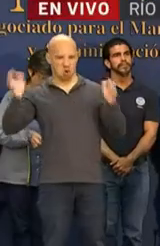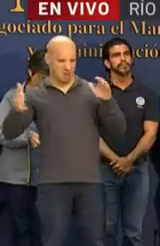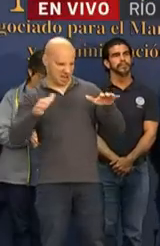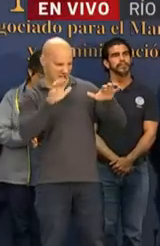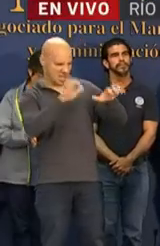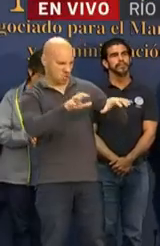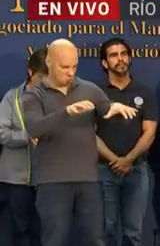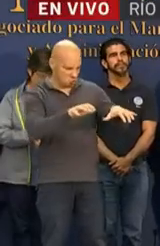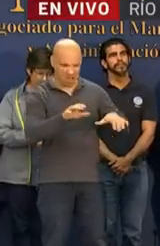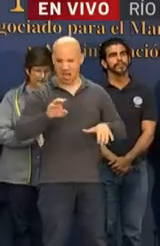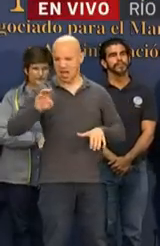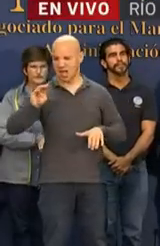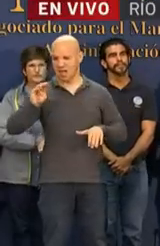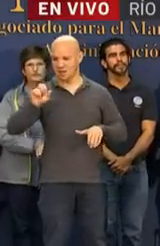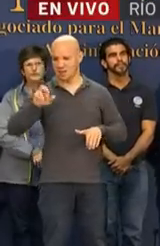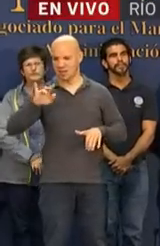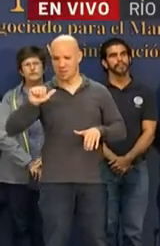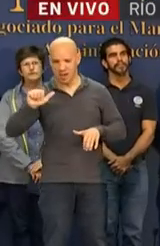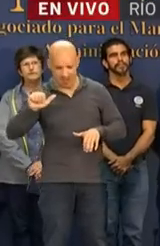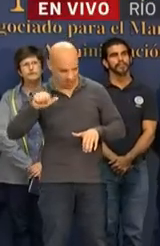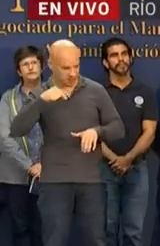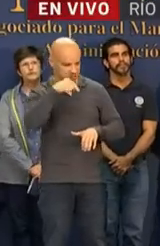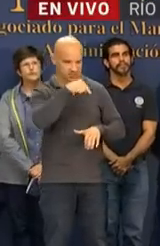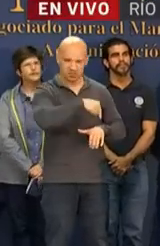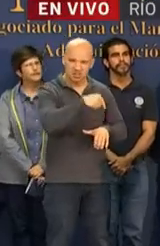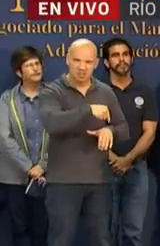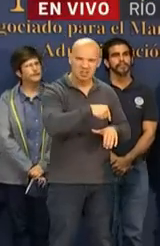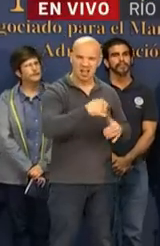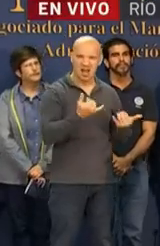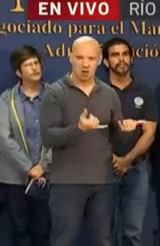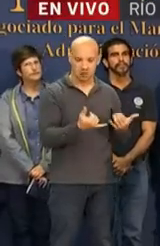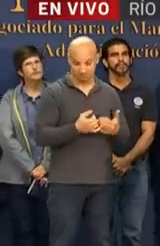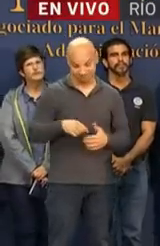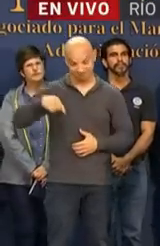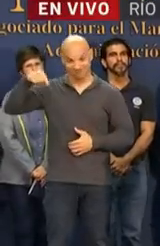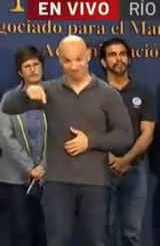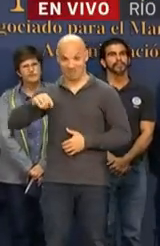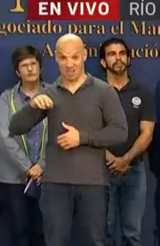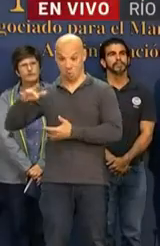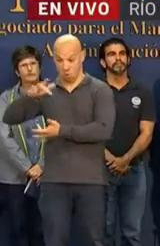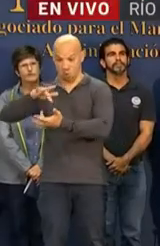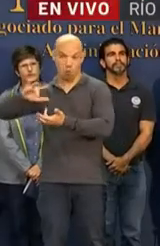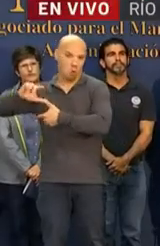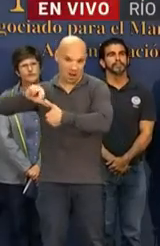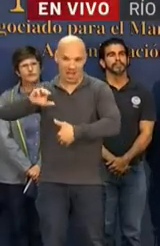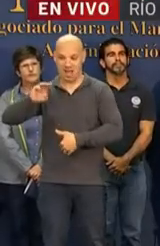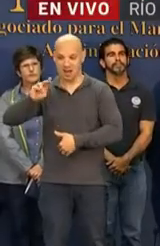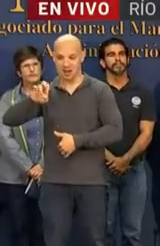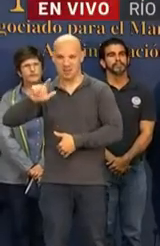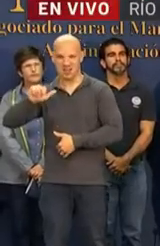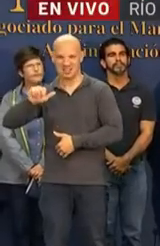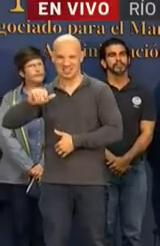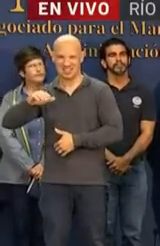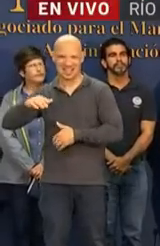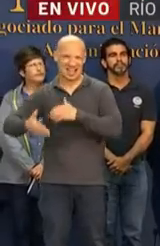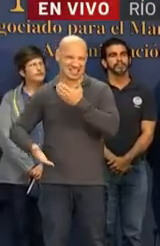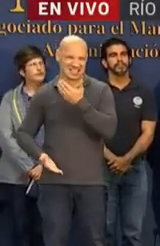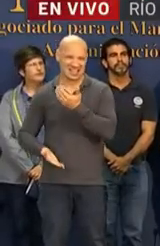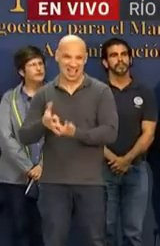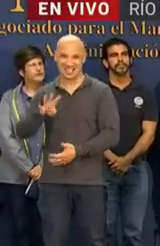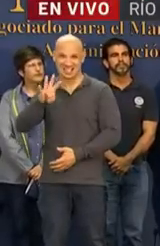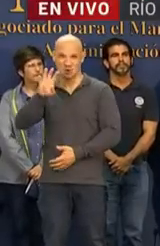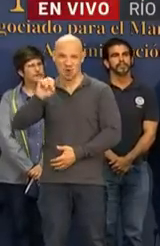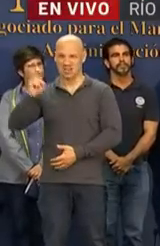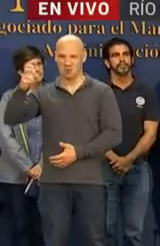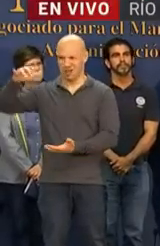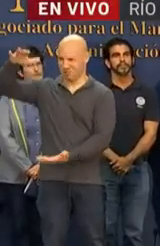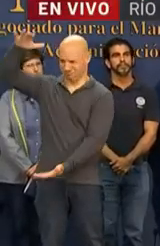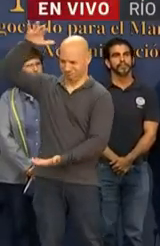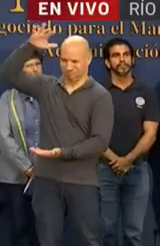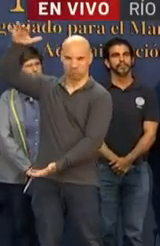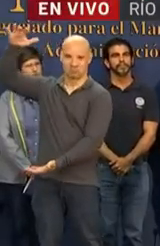ESTÁN ENTRE 220 Y 250.